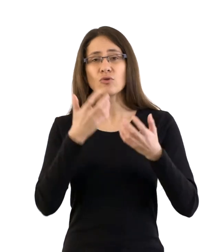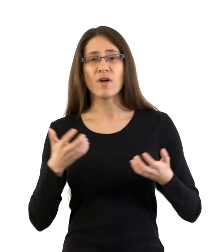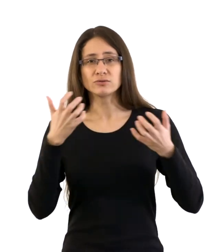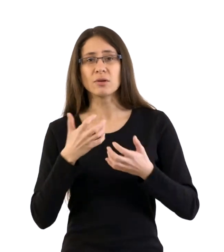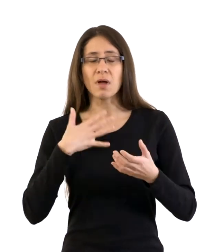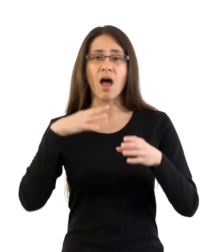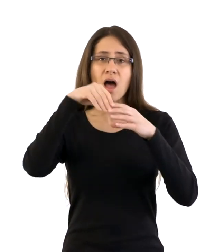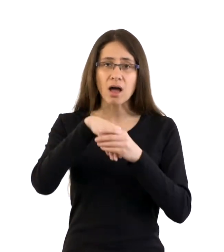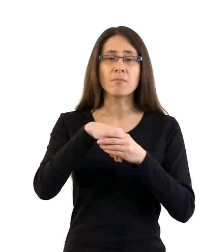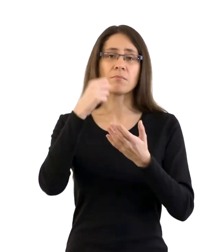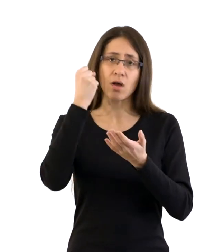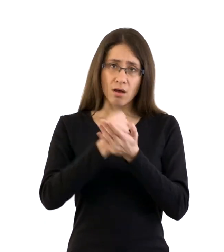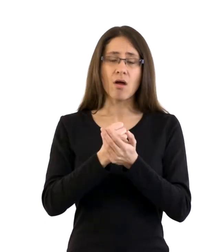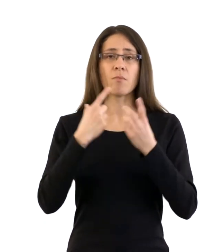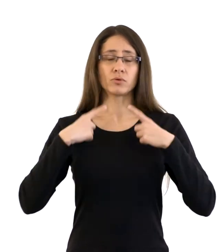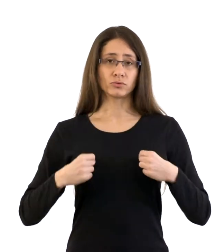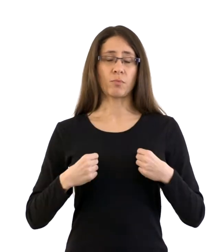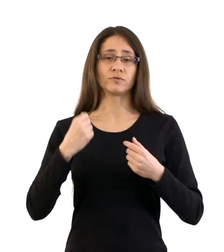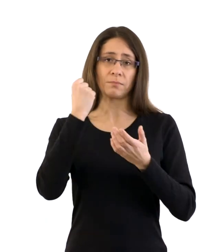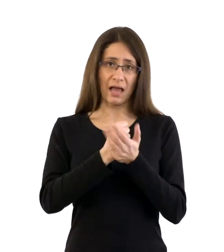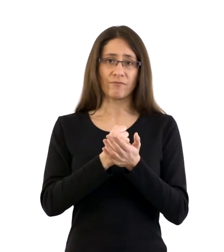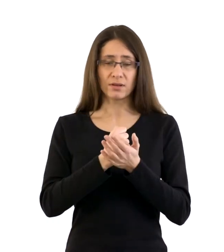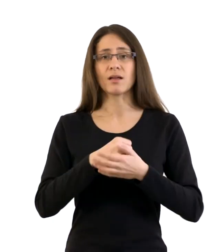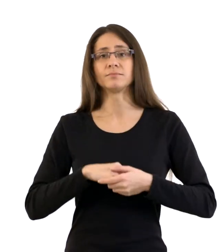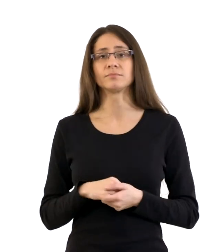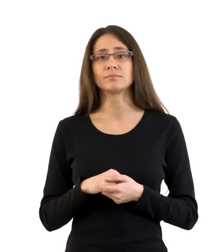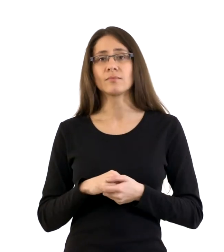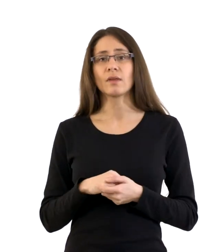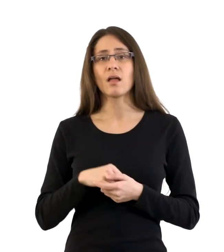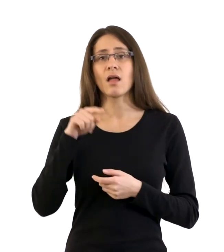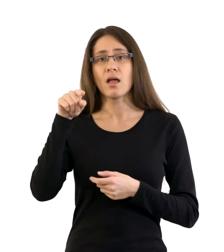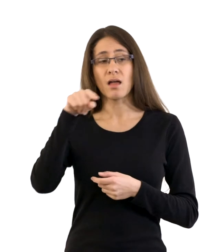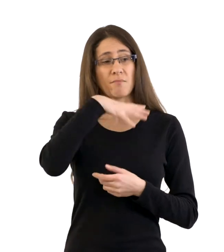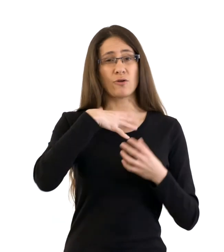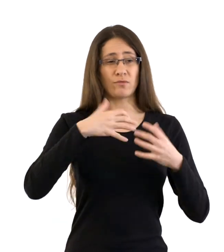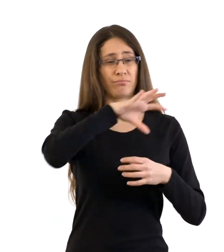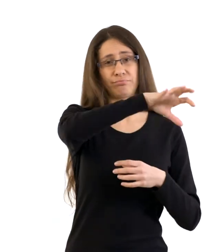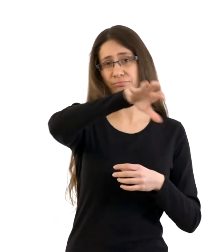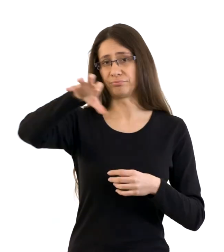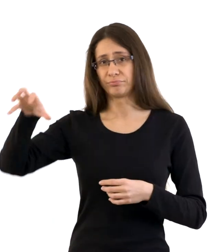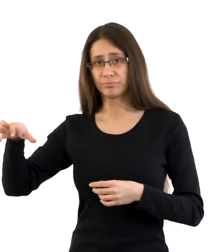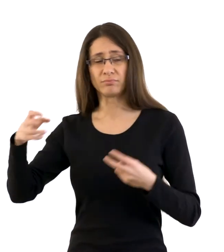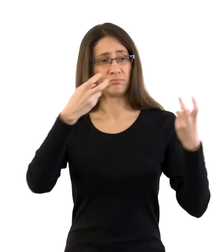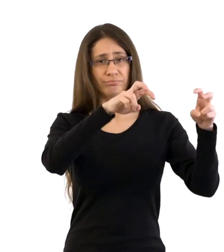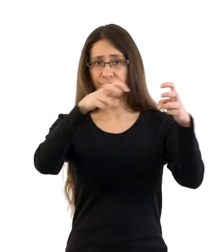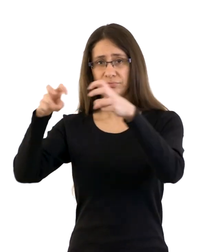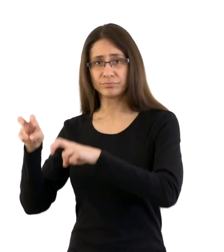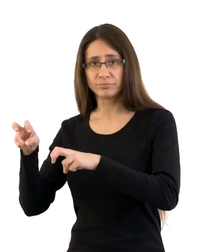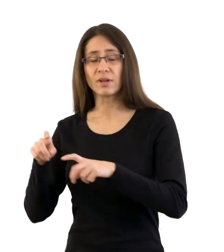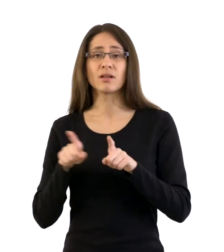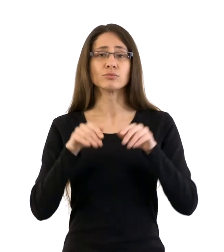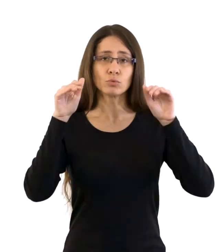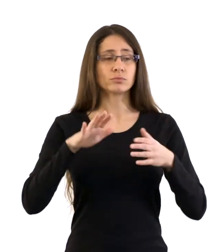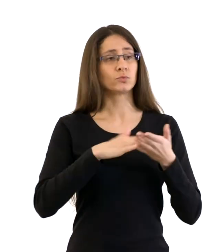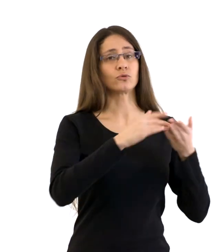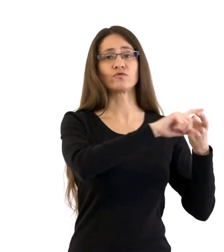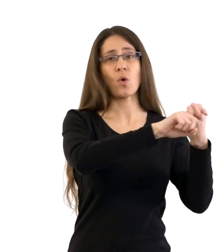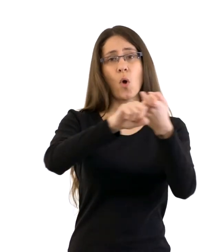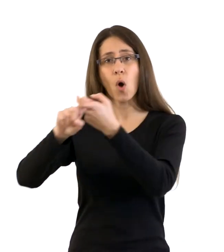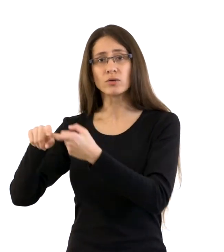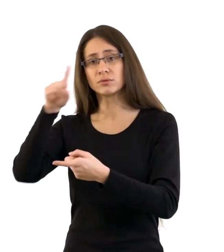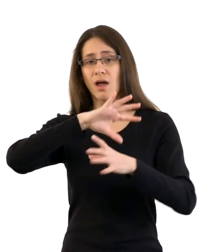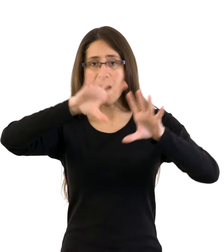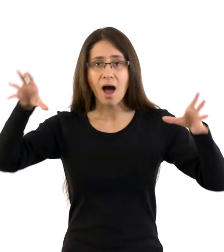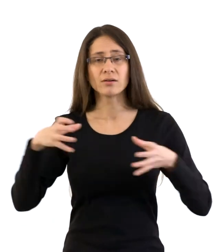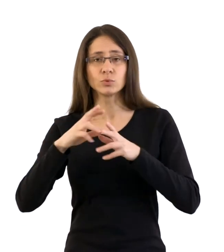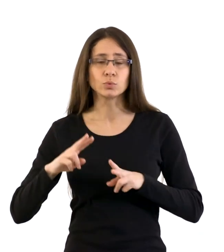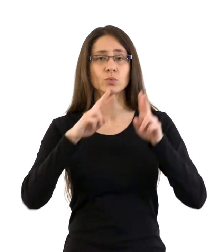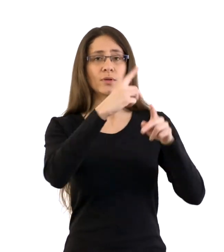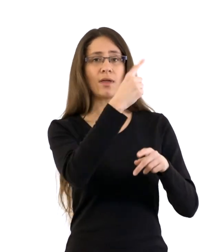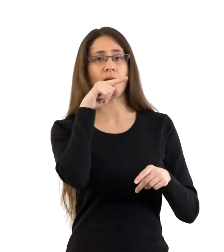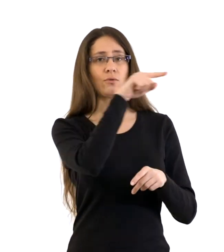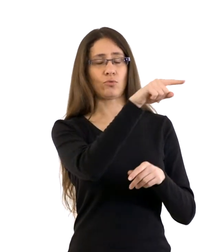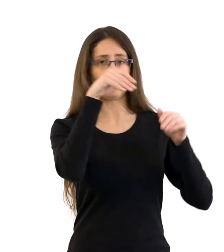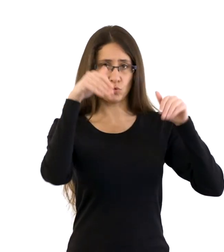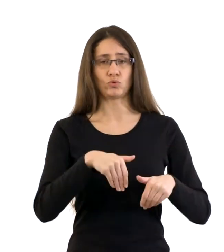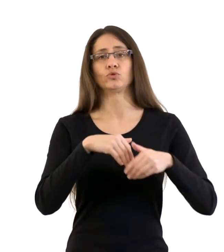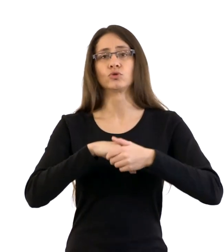Stowarzyszenie posiada osobowość prawną, może zakładać terenowe jednostki organizacyjne, łączyć się w związki stowarzyszeń,